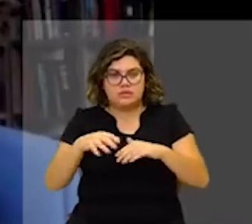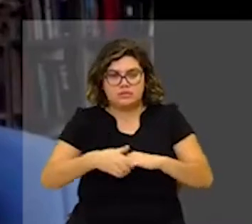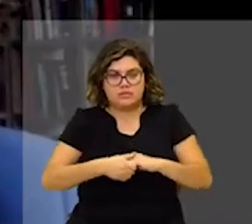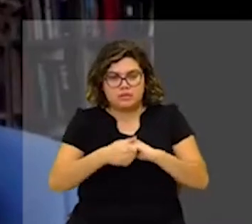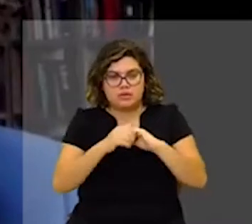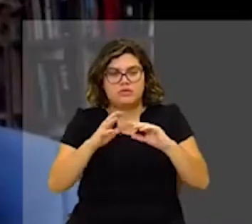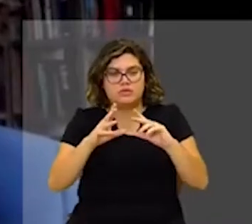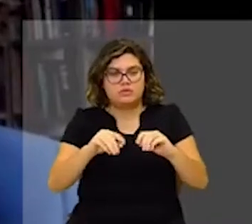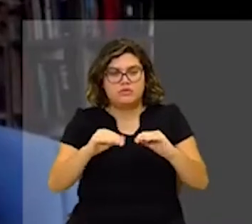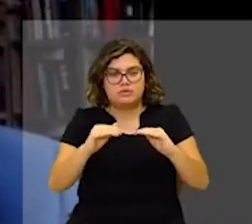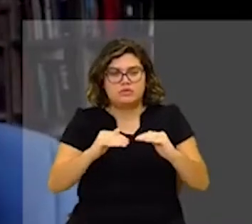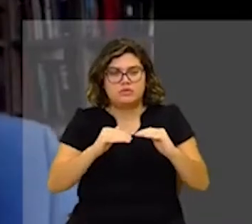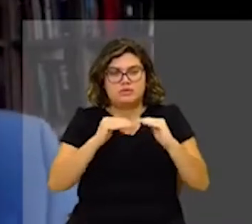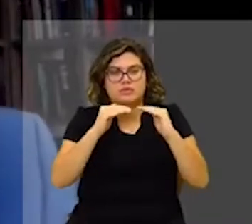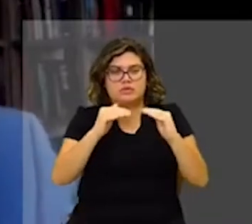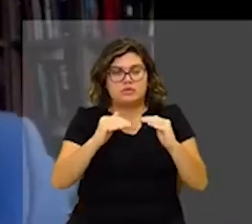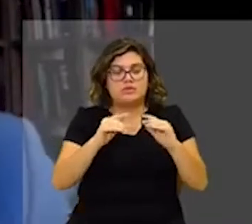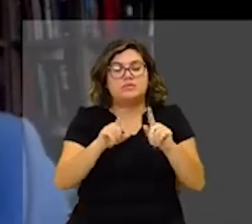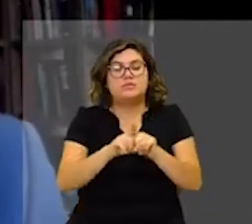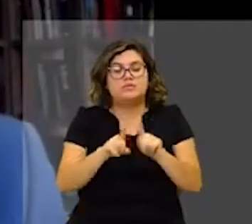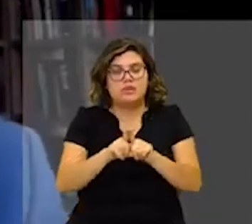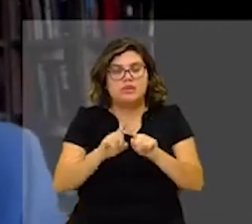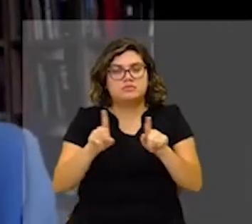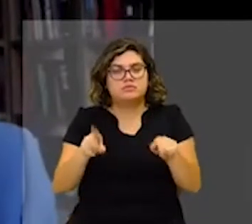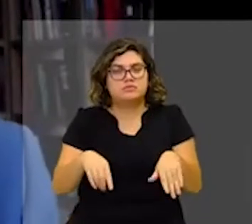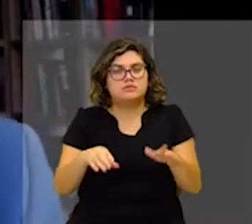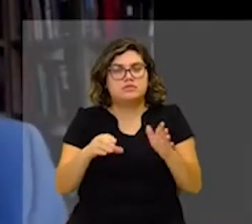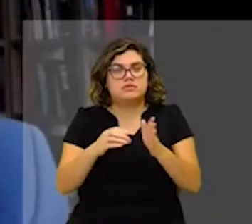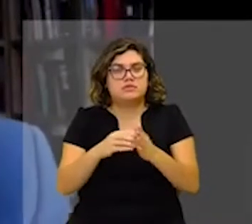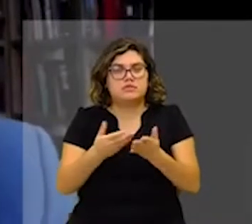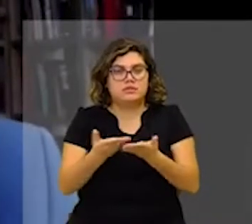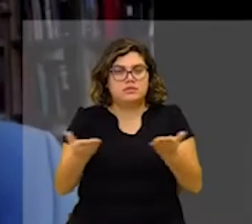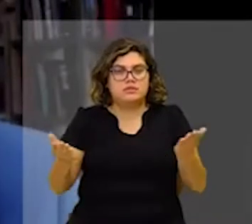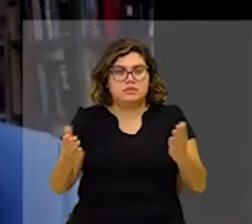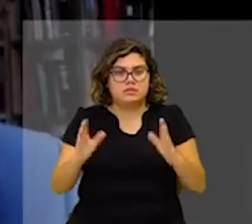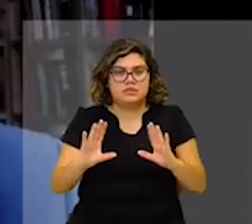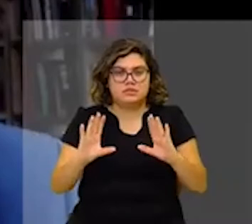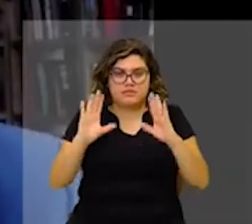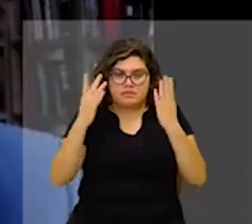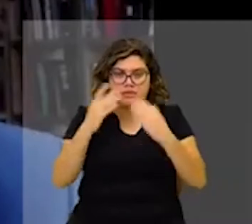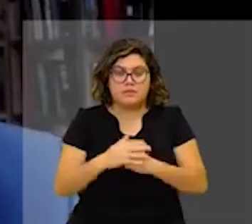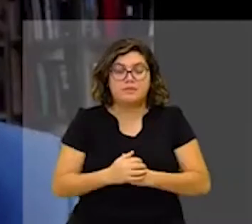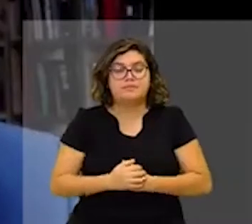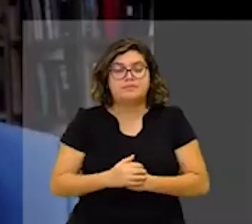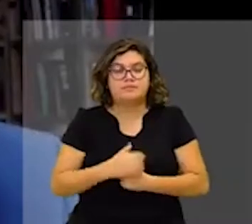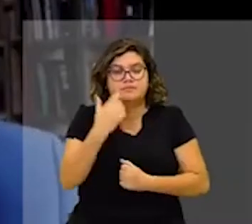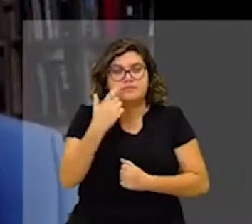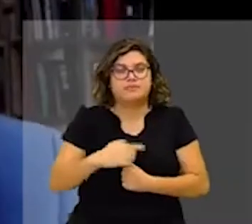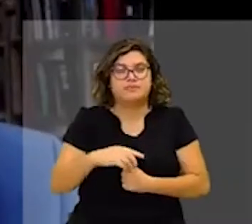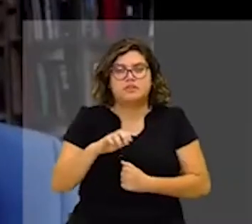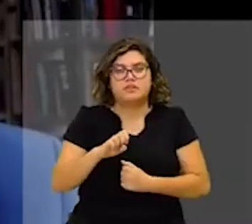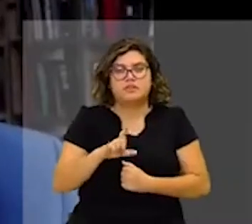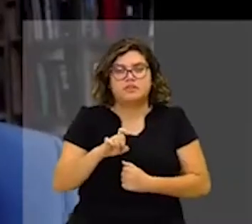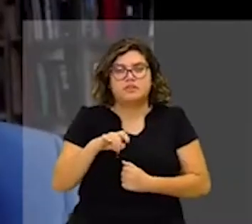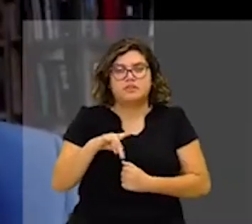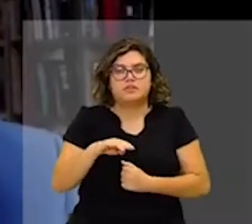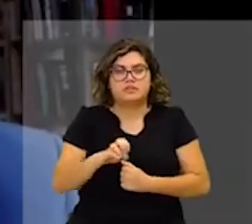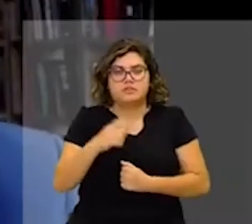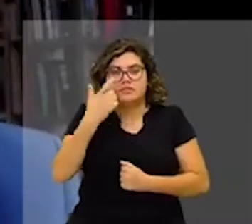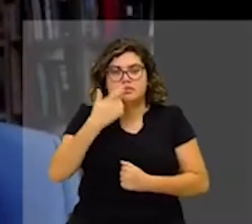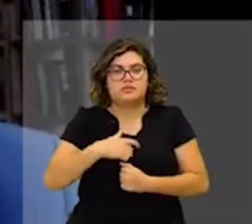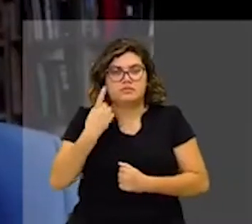servidores e servidores que oportunizaram esse evento eu tô Edilene Lobo advogado e agora são